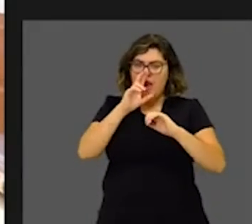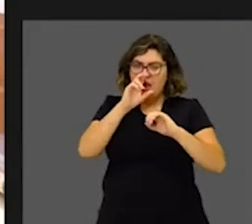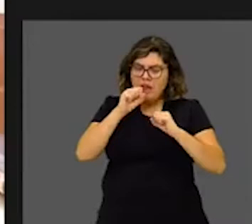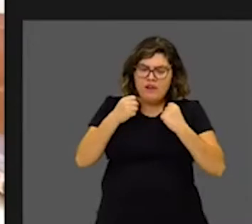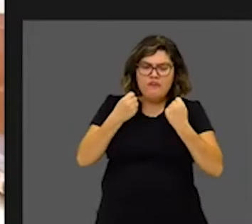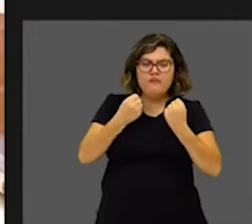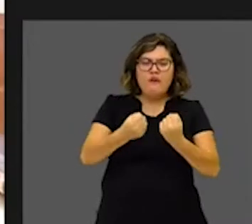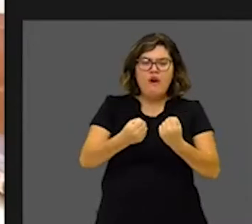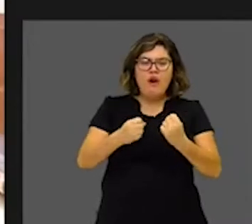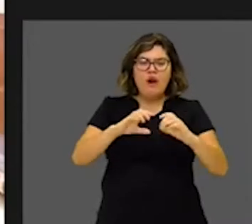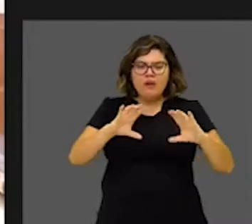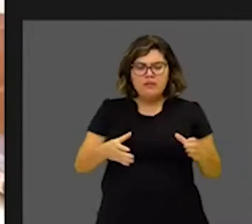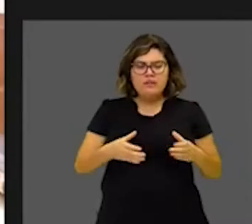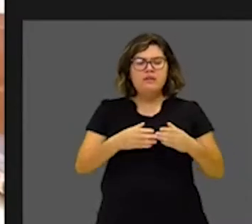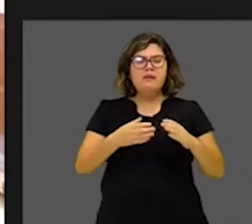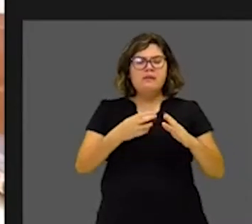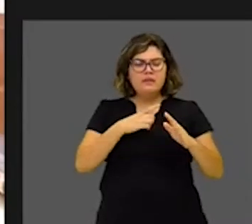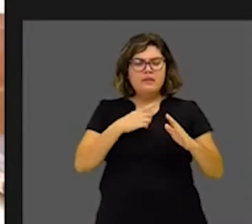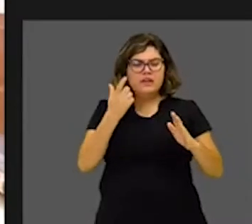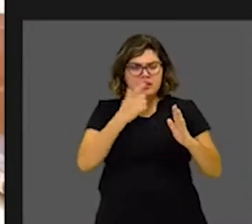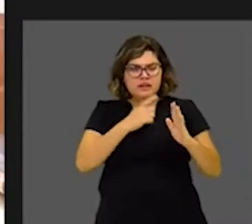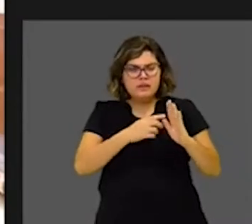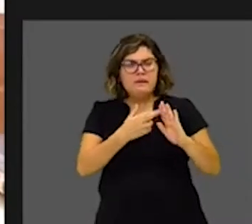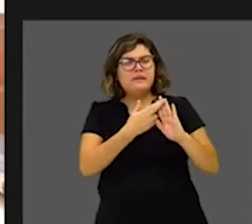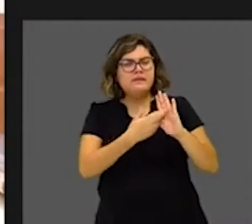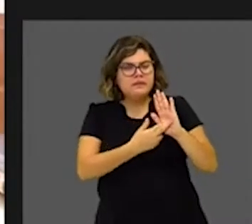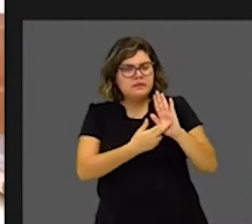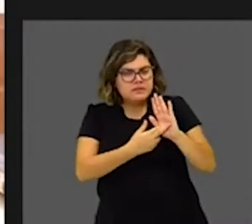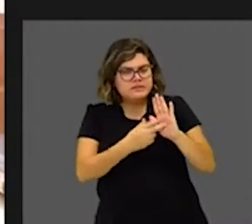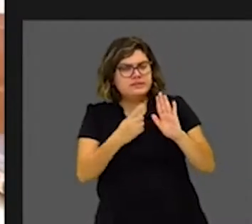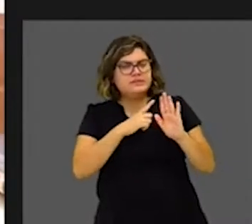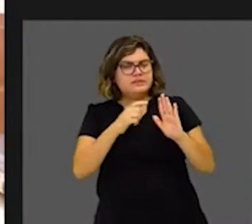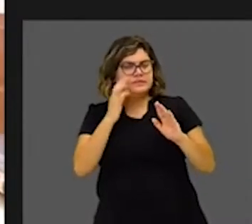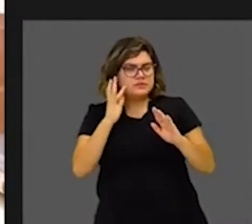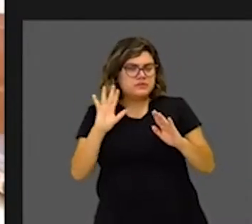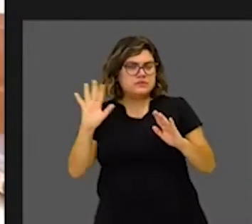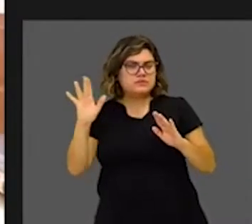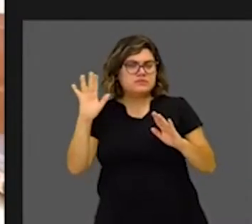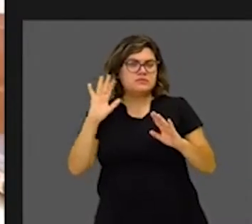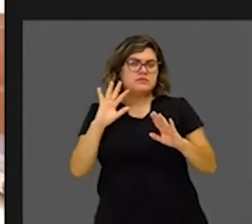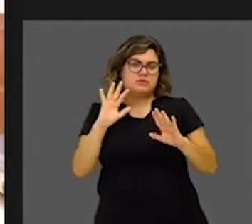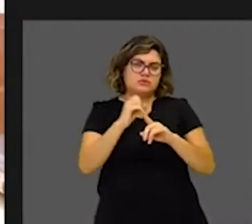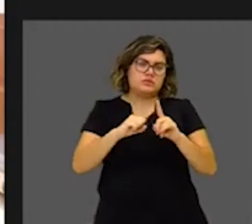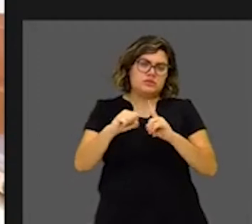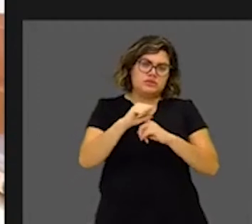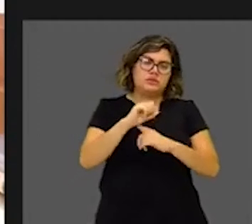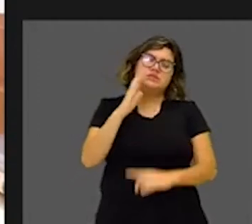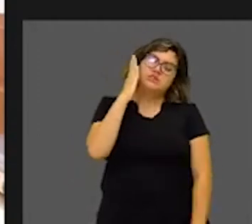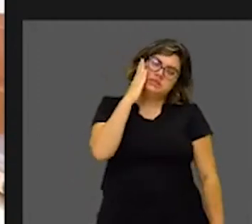trazer a regulamentação é um fenômeno sociológico né gente bem sabe que os fenômenos o seu rosto ele